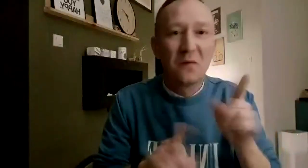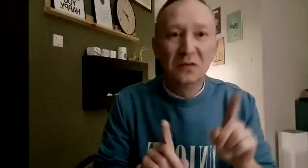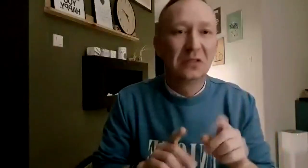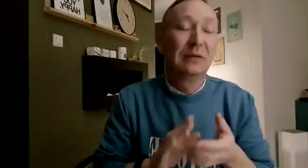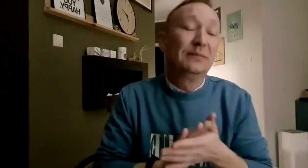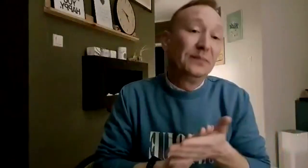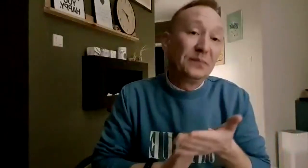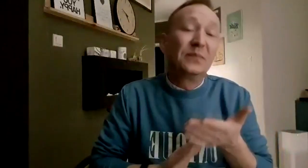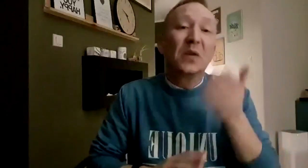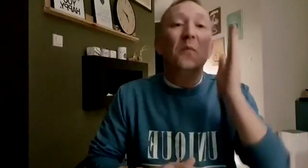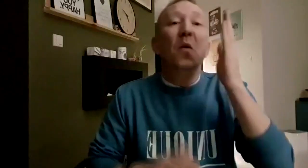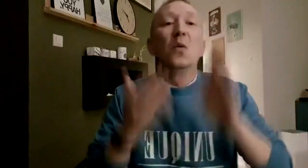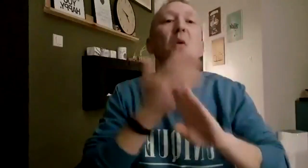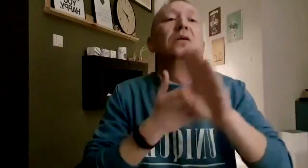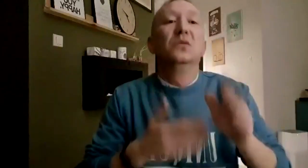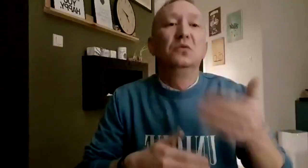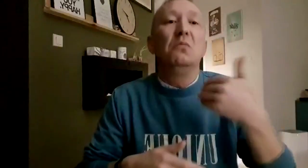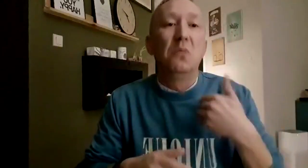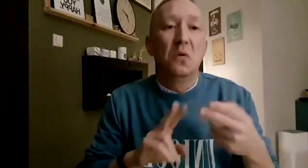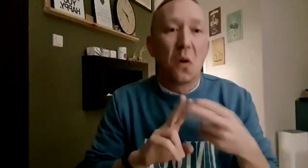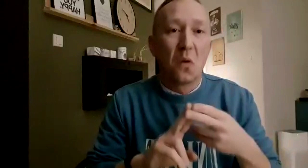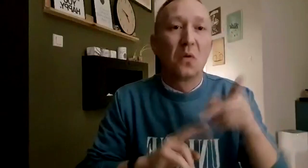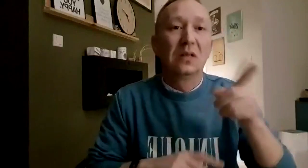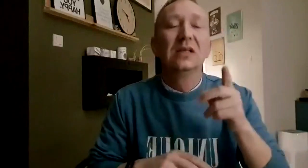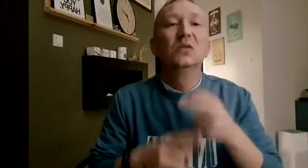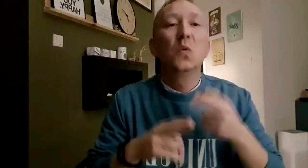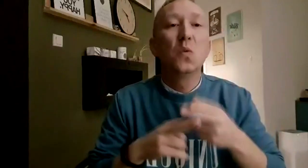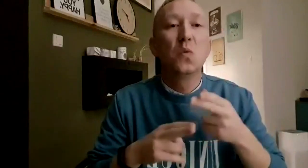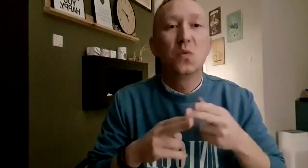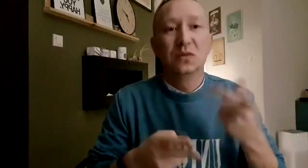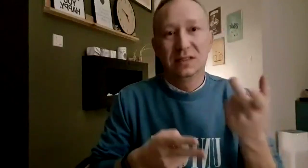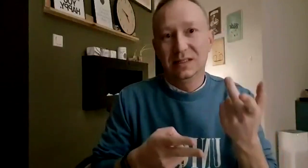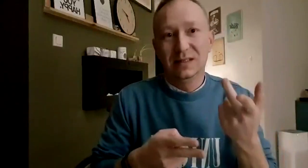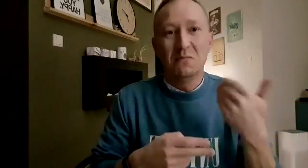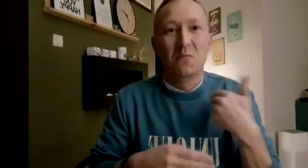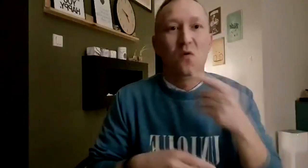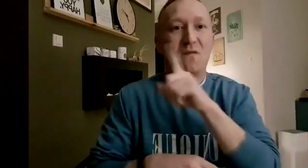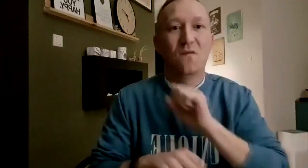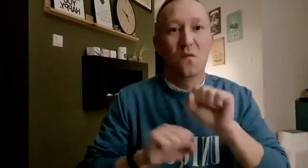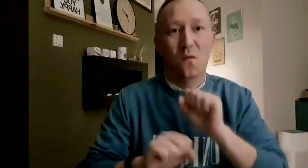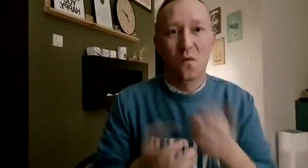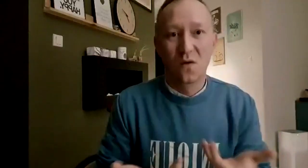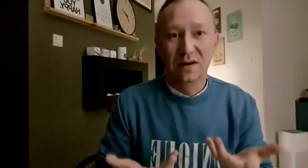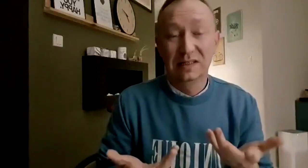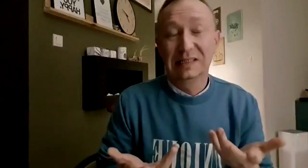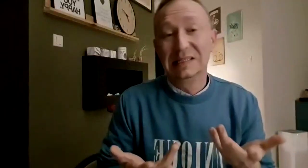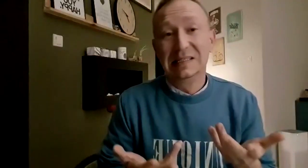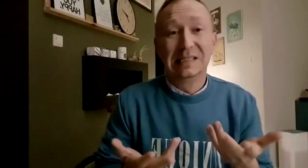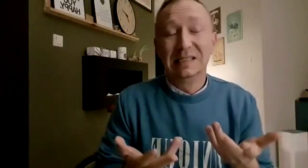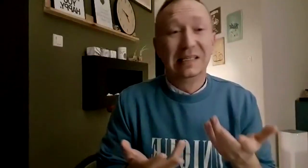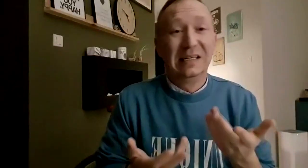Nie poinformowali o tym, potem okazuje się, że był kontakt z kuzynem, który był we Włoszech.